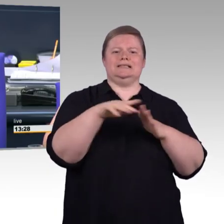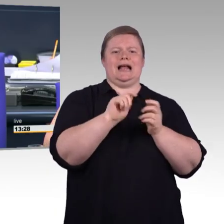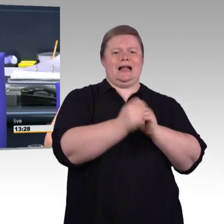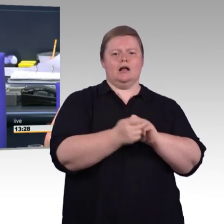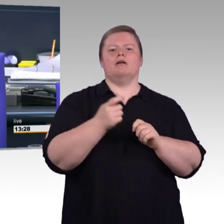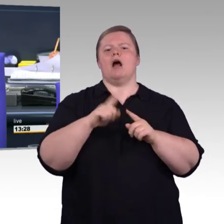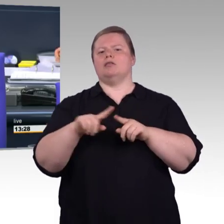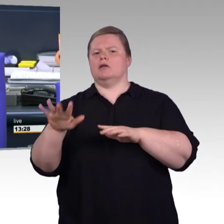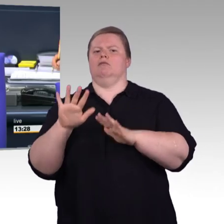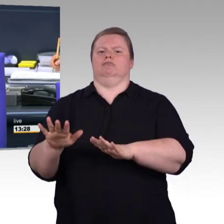für die FDP-Fraktion.